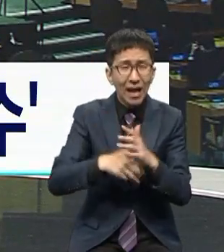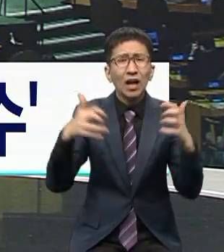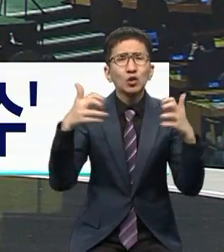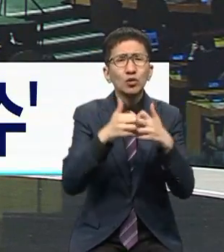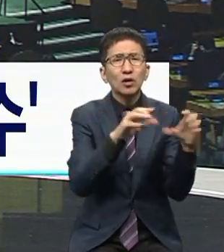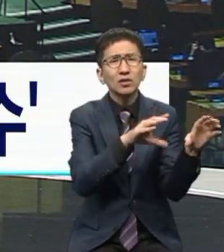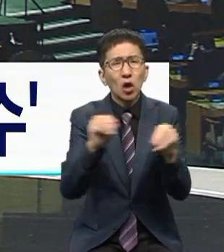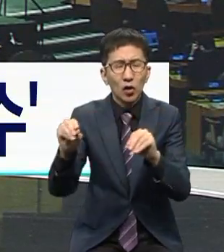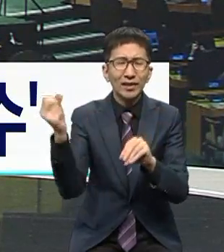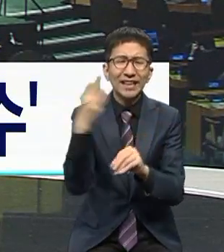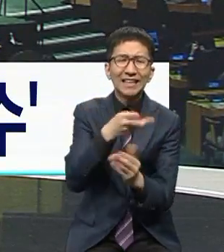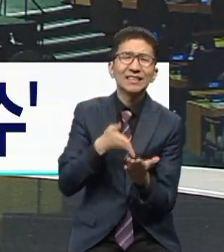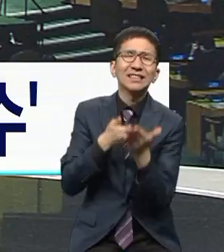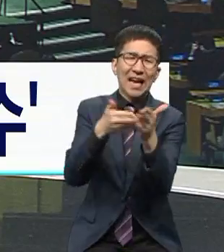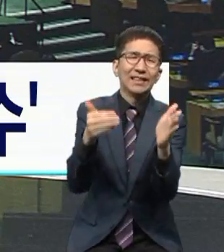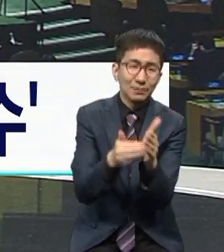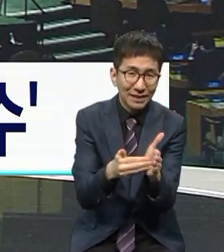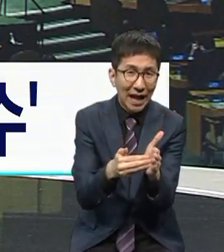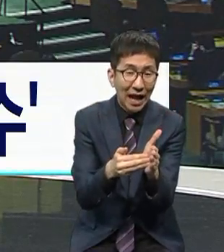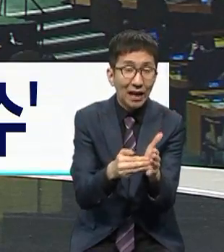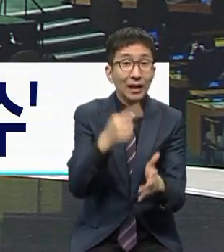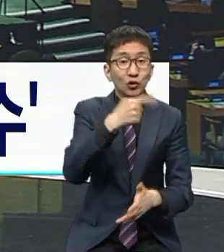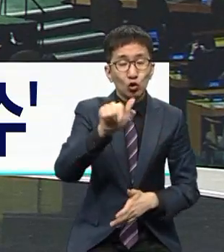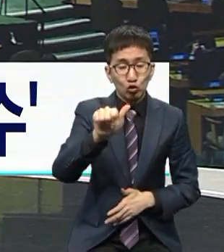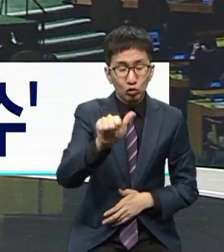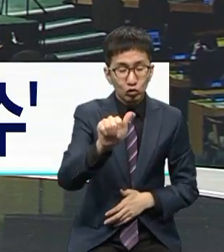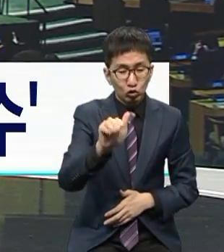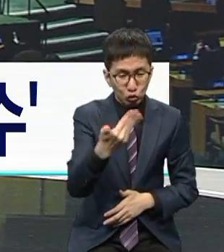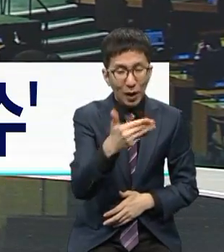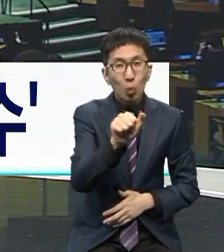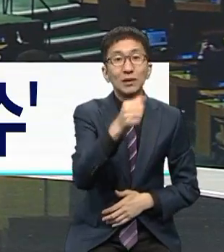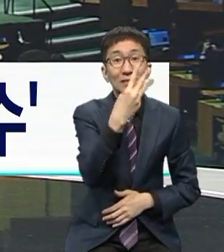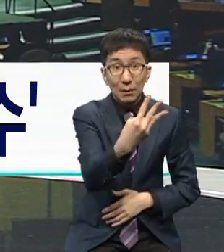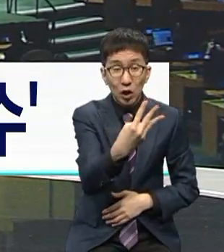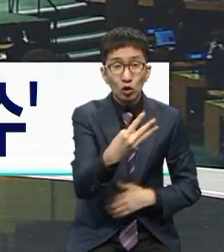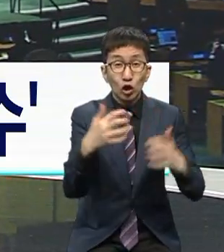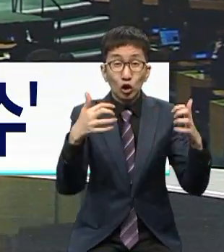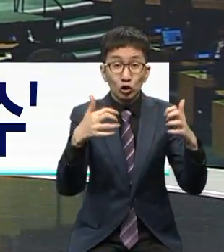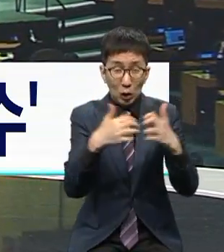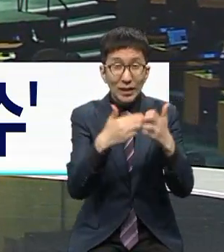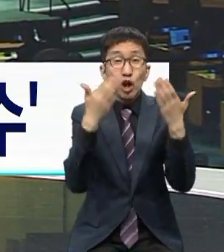다시 제안했습니다. 지난 1953년 휴전 협정으로 한국 전쟁은